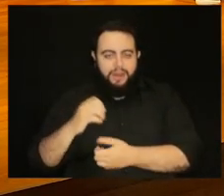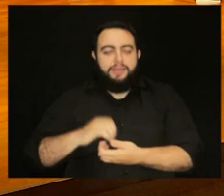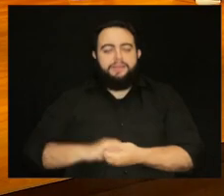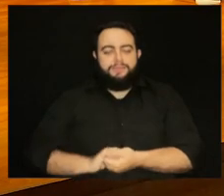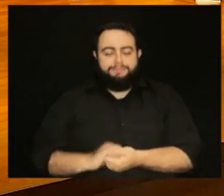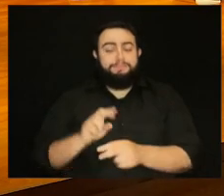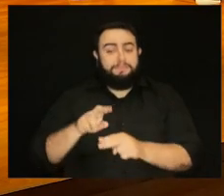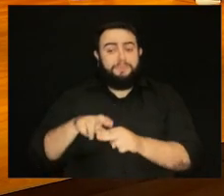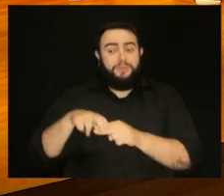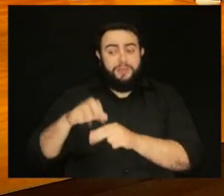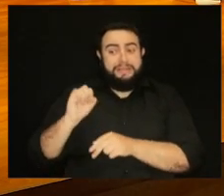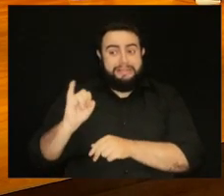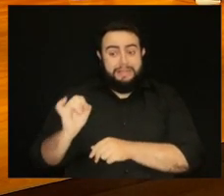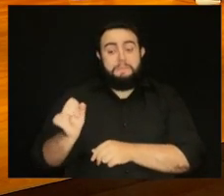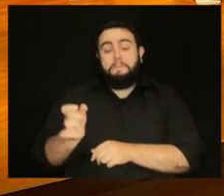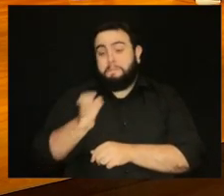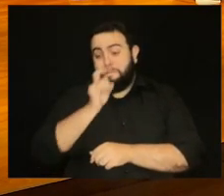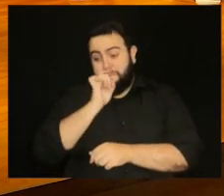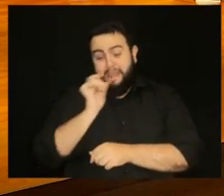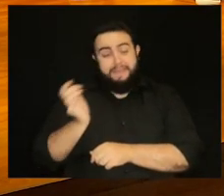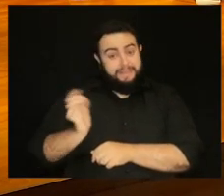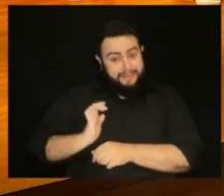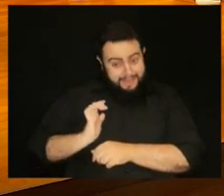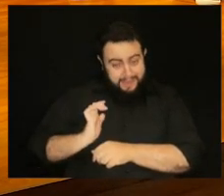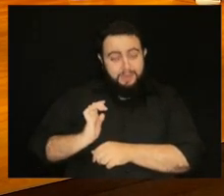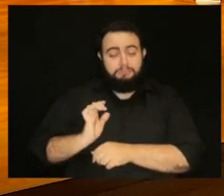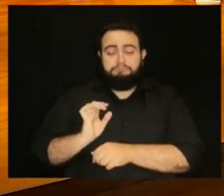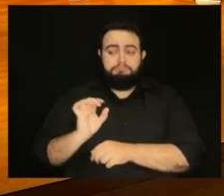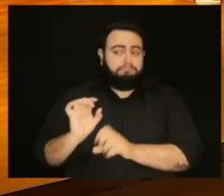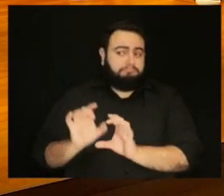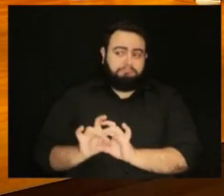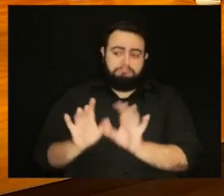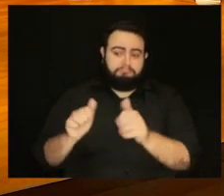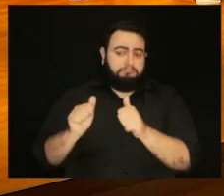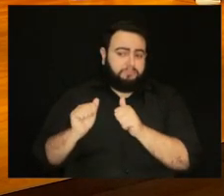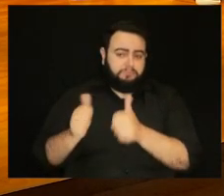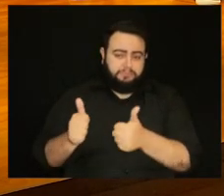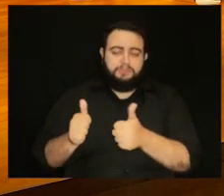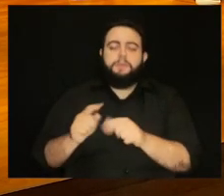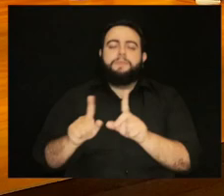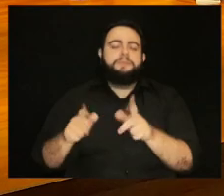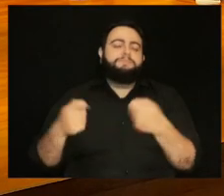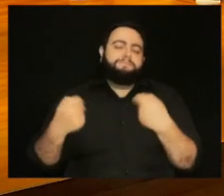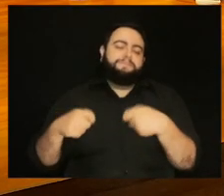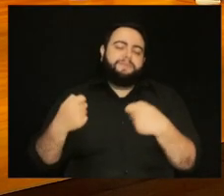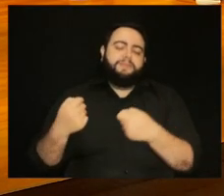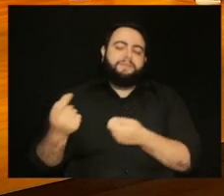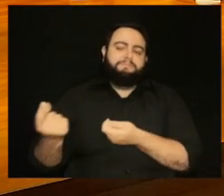feito mas não, ele precisava ganhar a vida. E nessa mesma geração aí nessa época ele tinha 20 e poucos